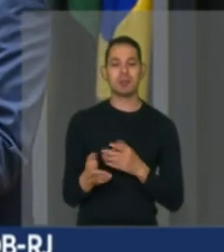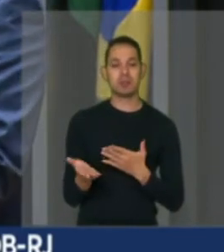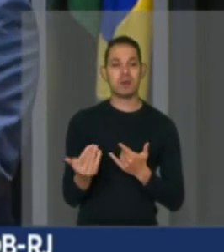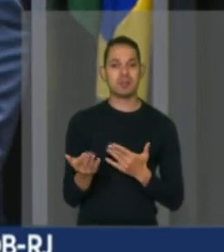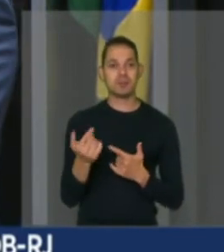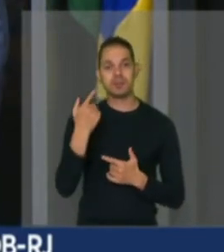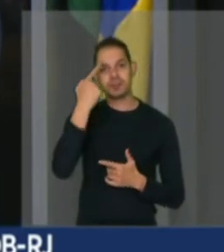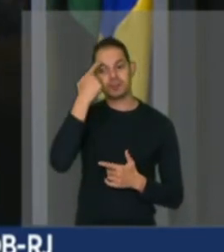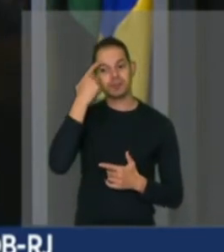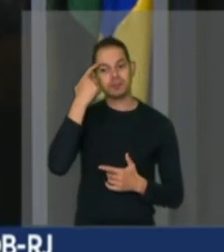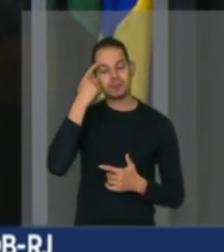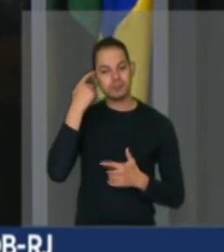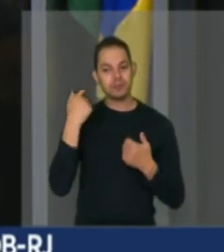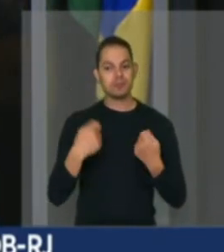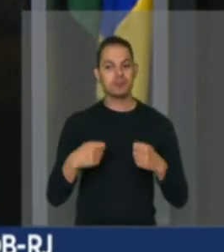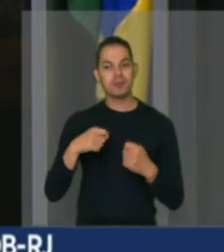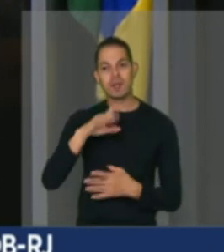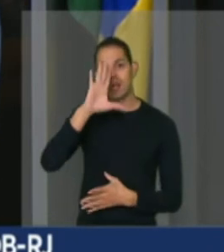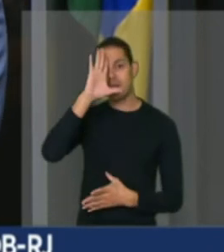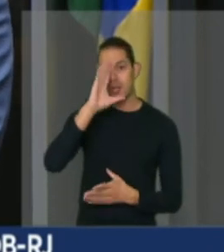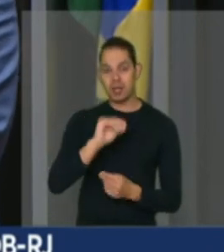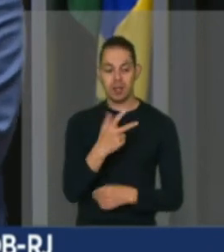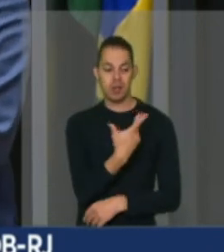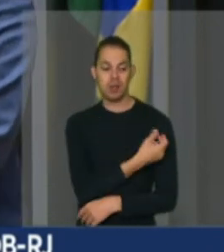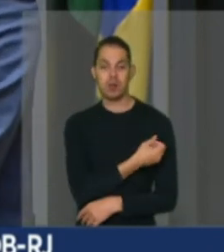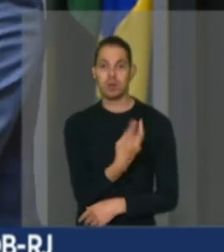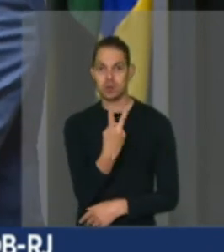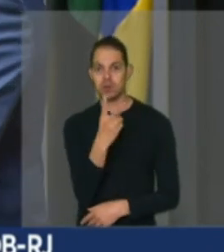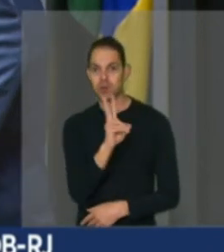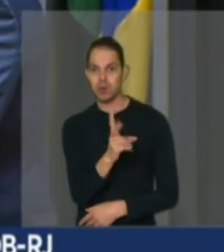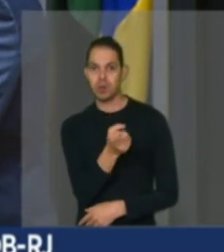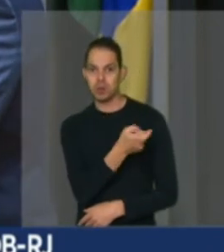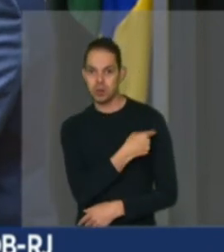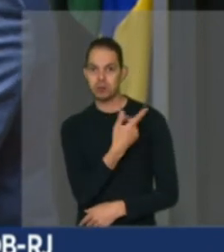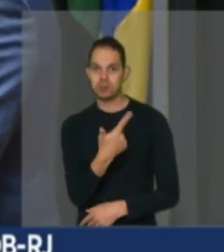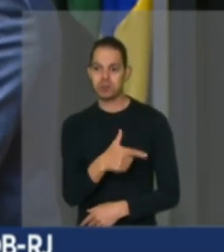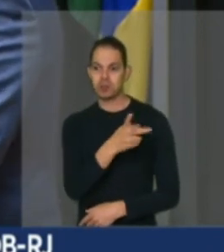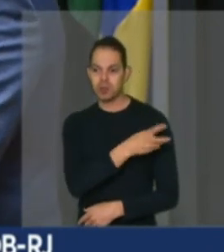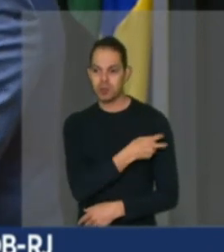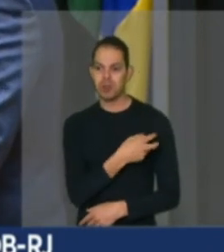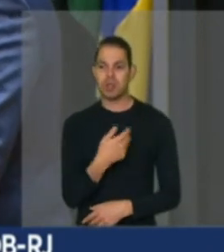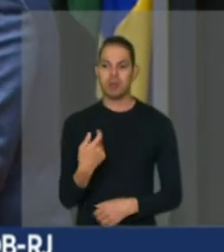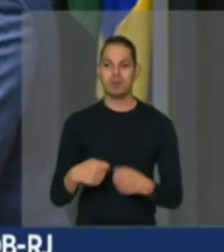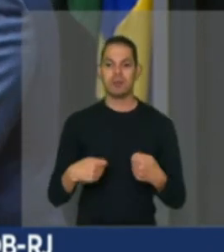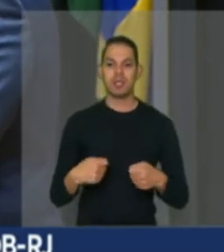CONCLUSÃO DA SEGUNDA DOSE E O GOVERNADOR CLÁUDIO CASTRO JÁ PONTUOU, DE MANEIRA MUITO CLARA, A NECESSIDADE DO RIO DE